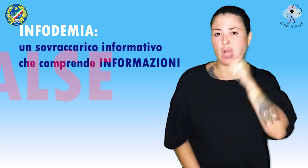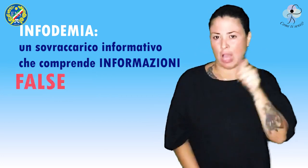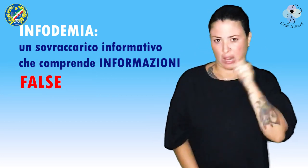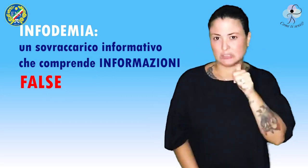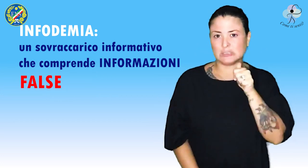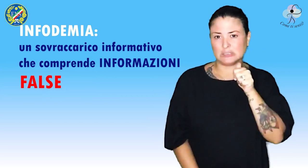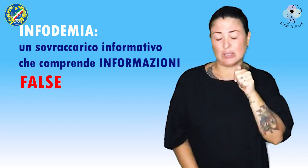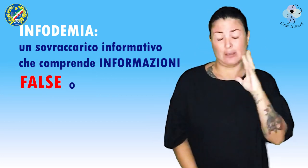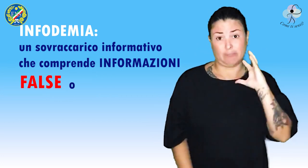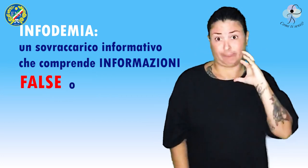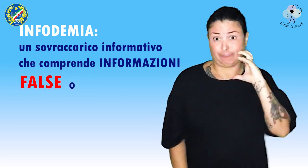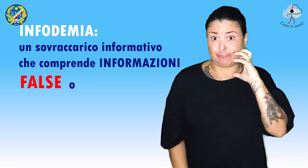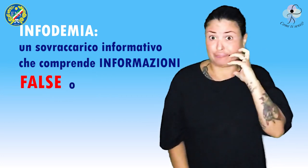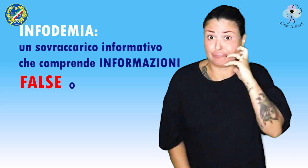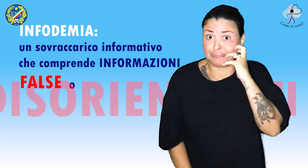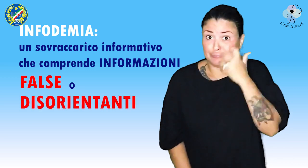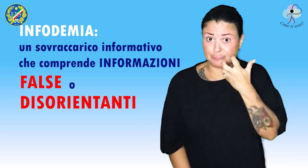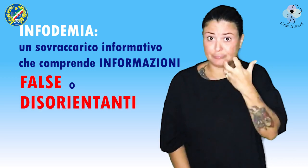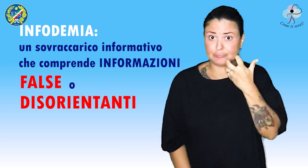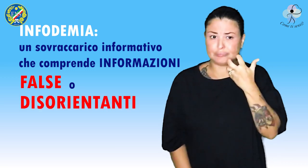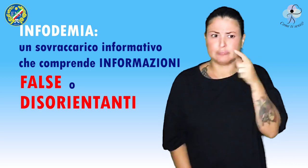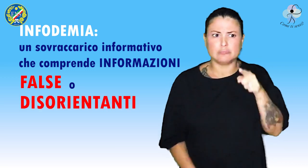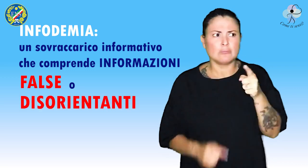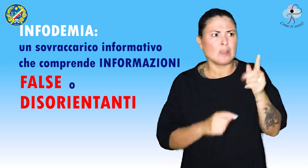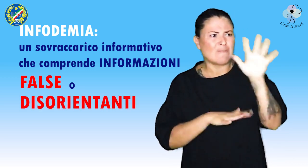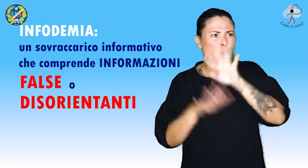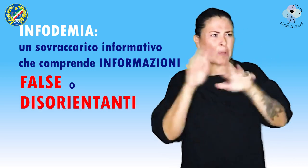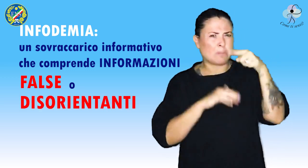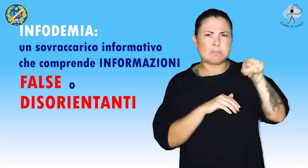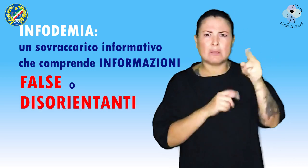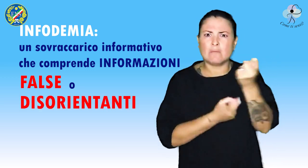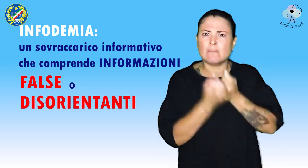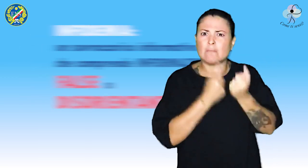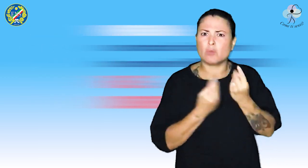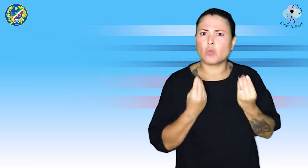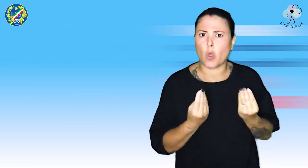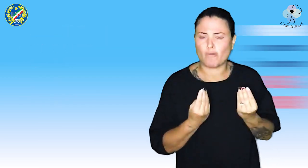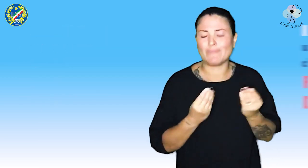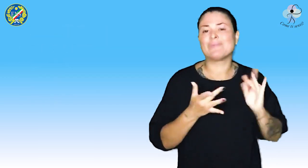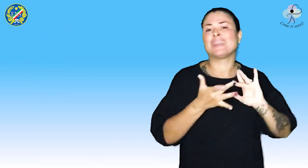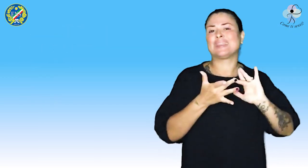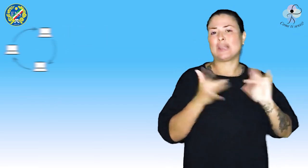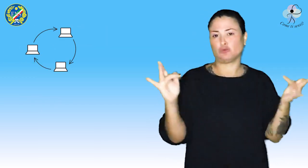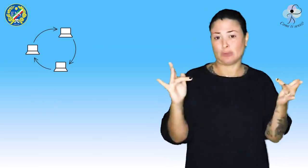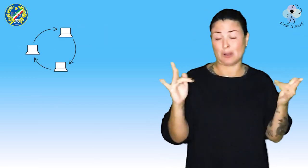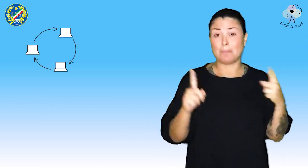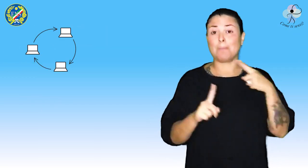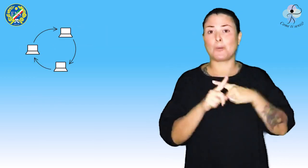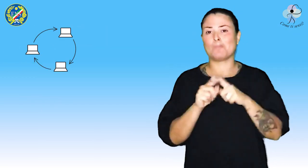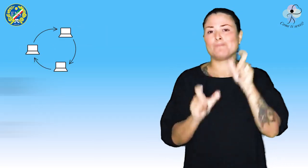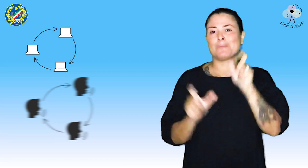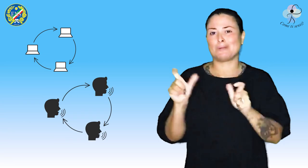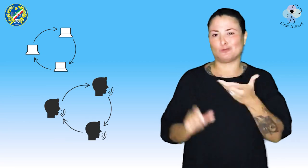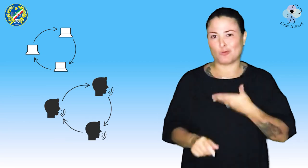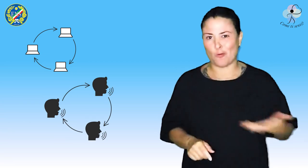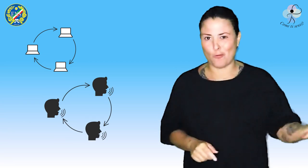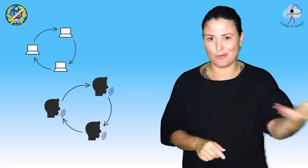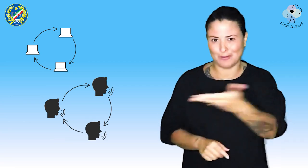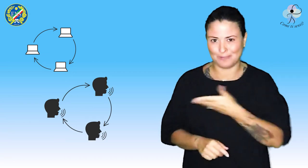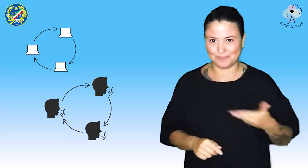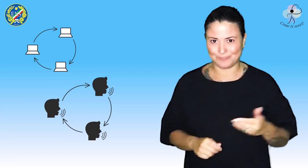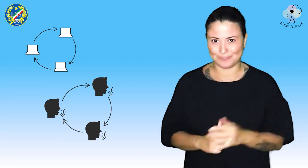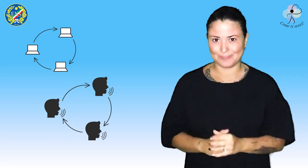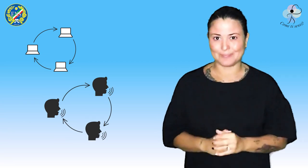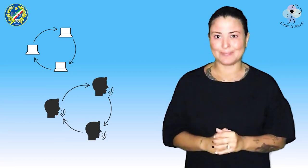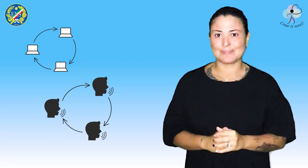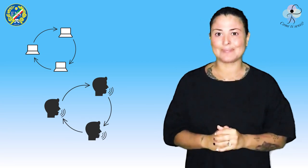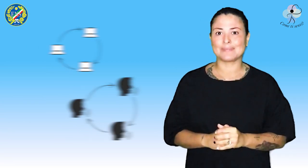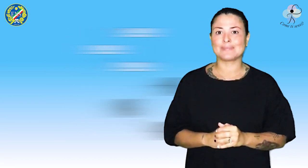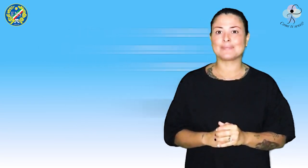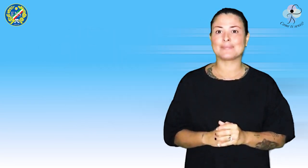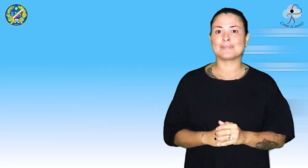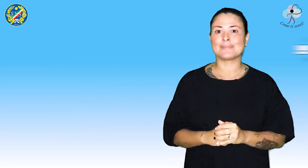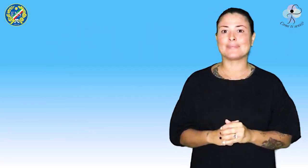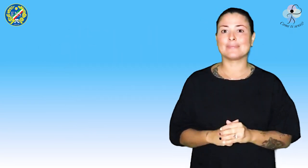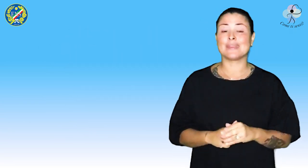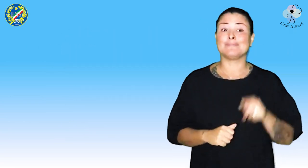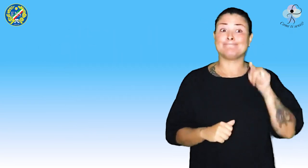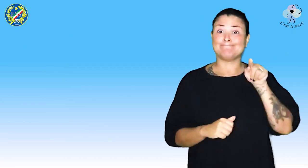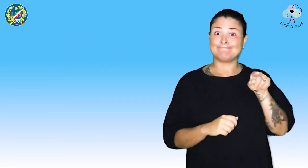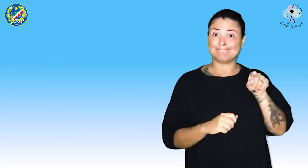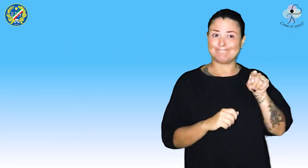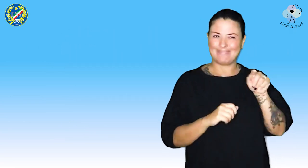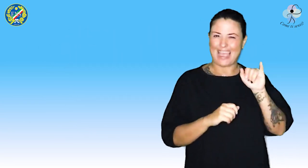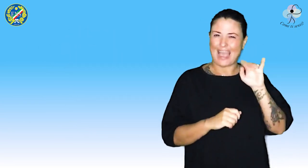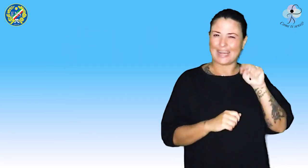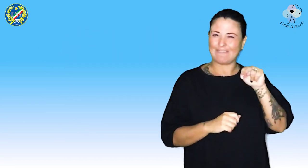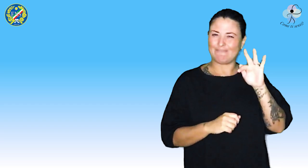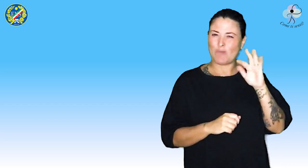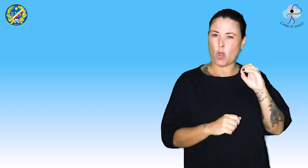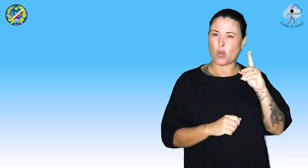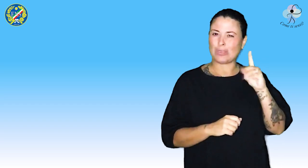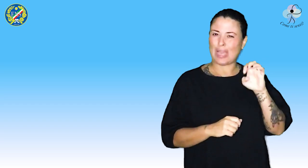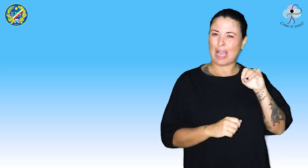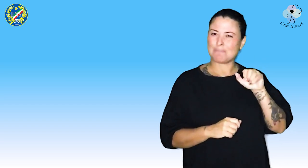“un sovraccarico informativo che comprende informazioni false o disorientanti,